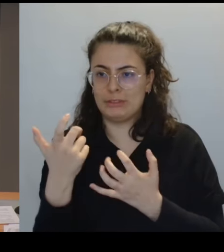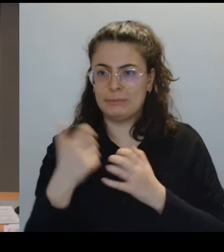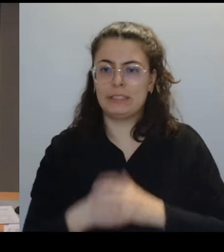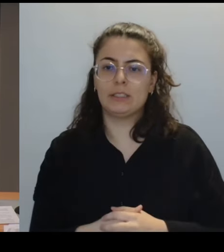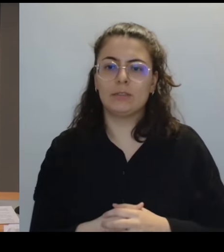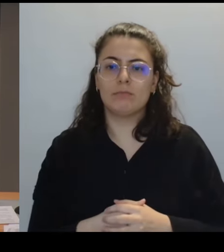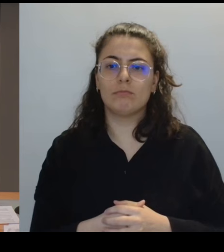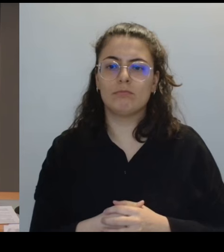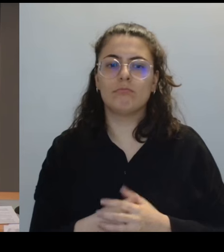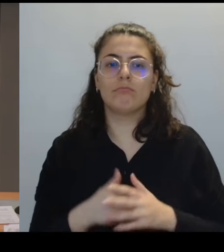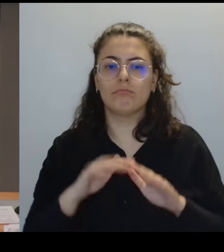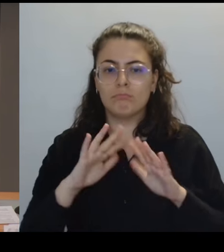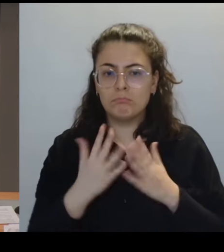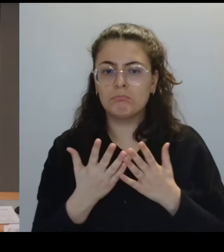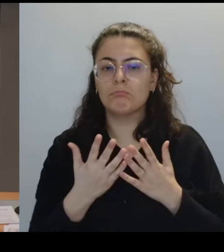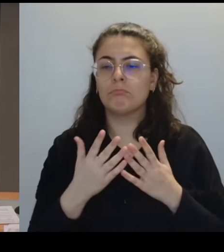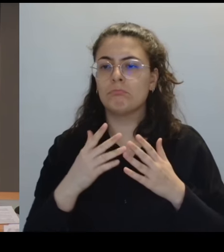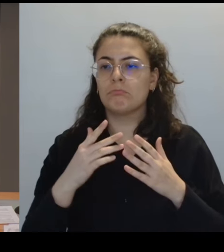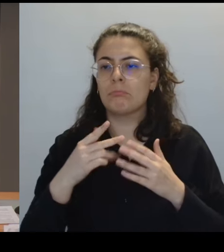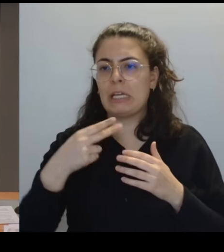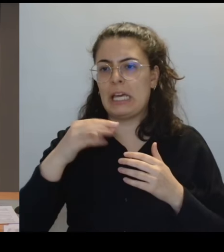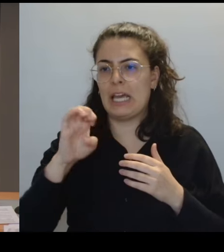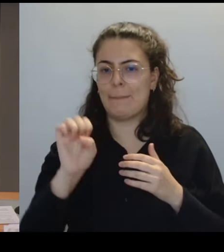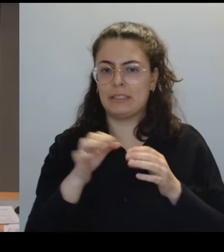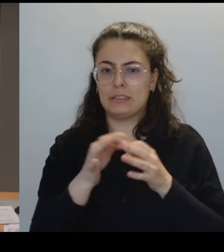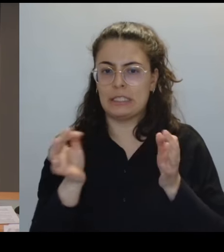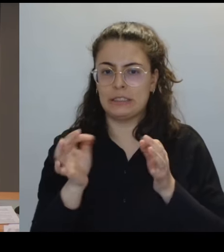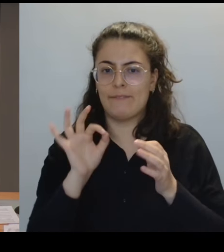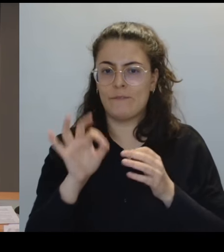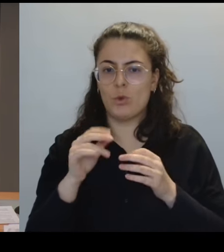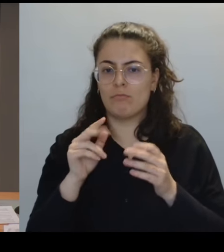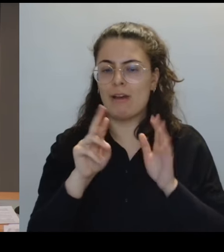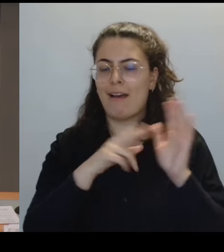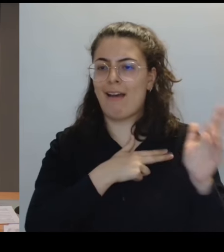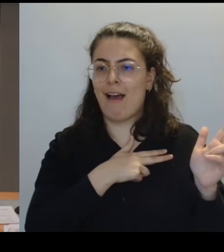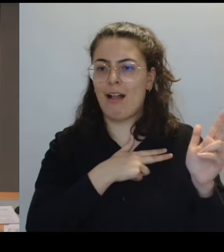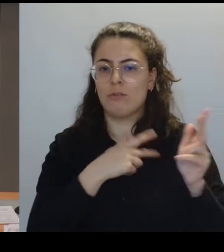der Hebesätze für die Realsteuern für die Kalenderjahr 2007 bis 2011 und